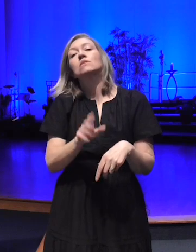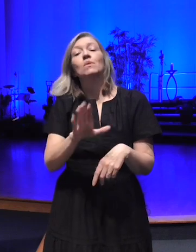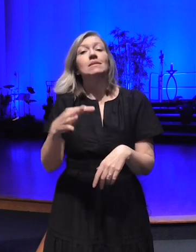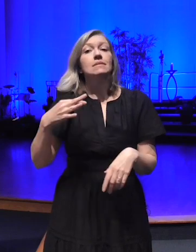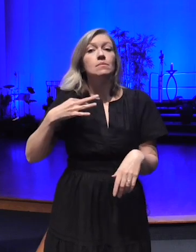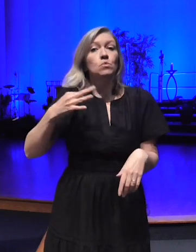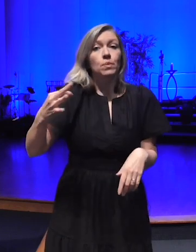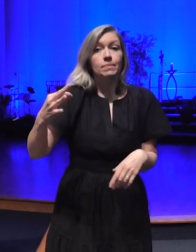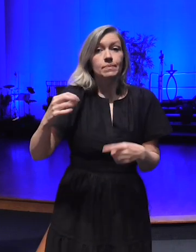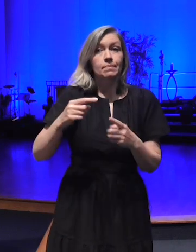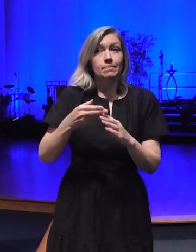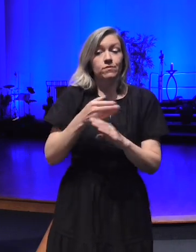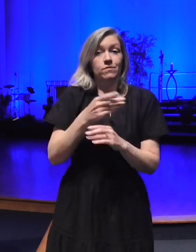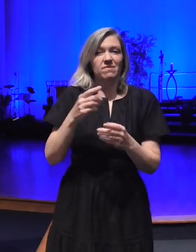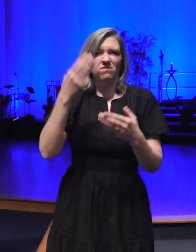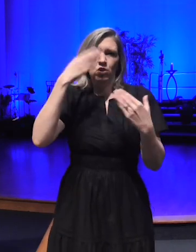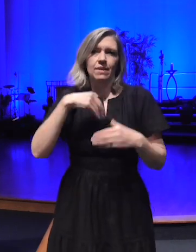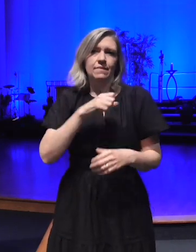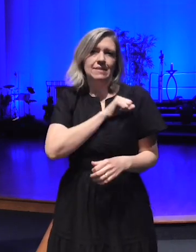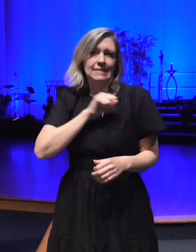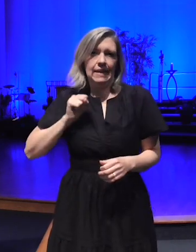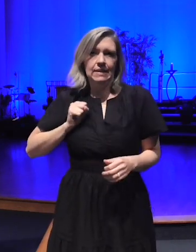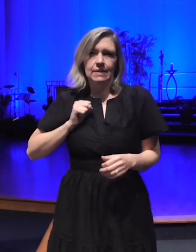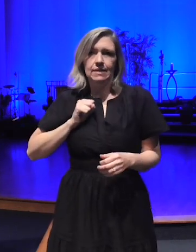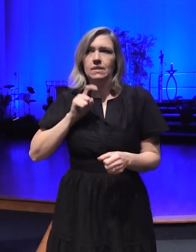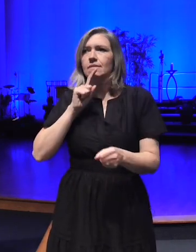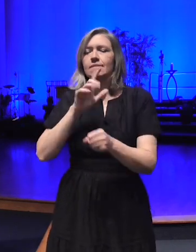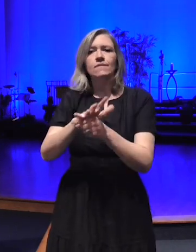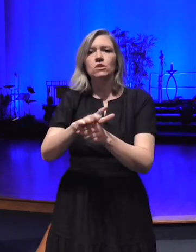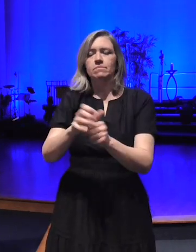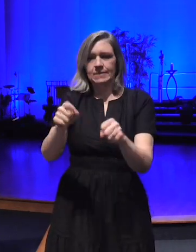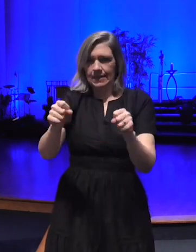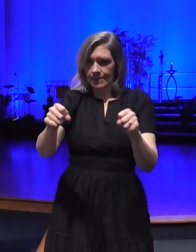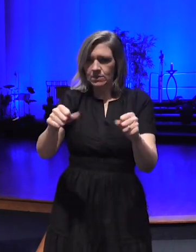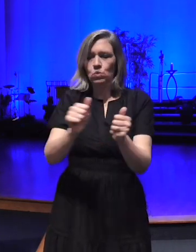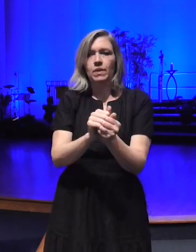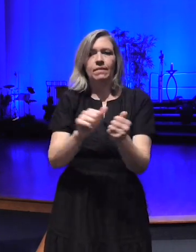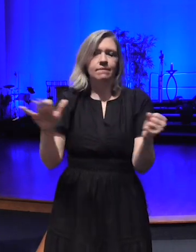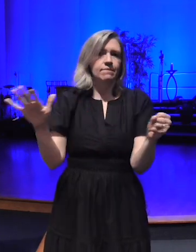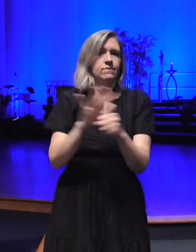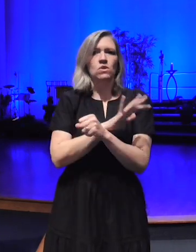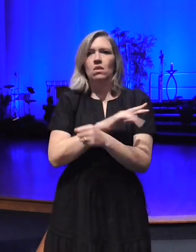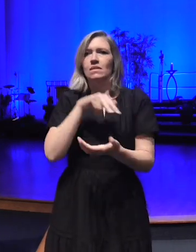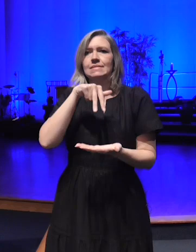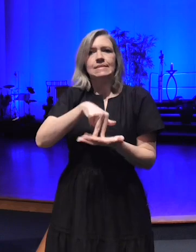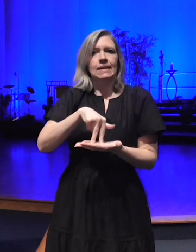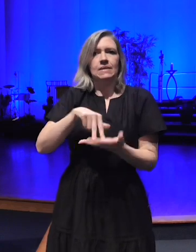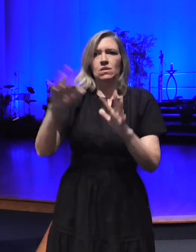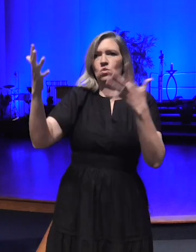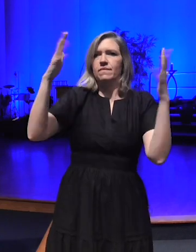fue confirmado con una ovación de pie